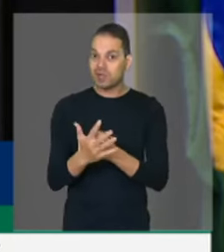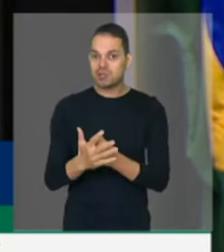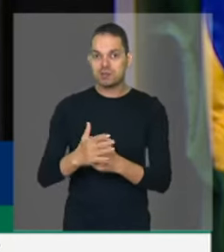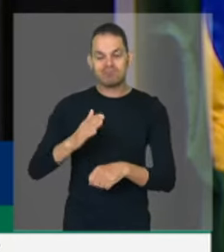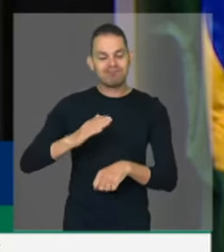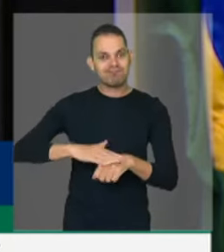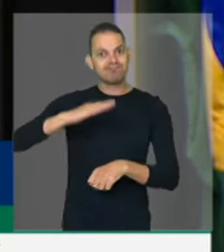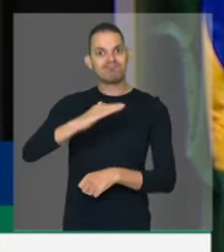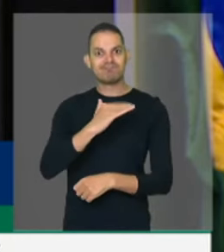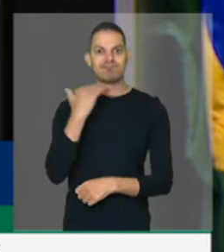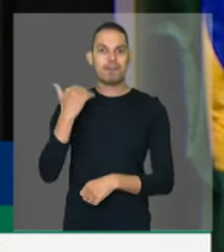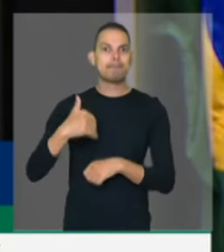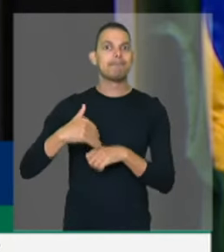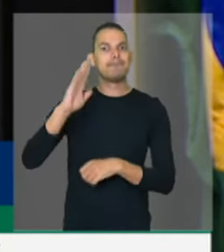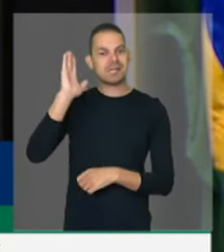PELA AGRESSIVIDADE DA DOENÇA, MAS TAMBÉM... PELA